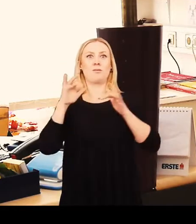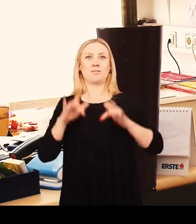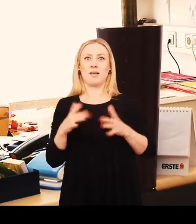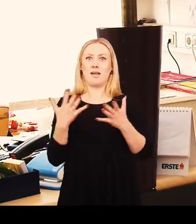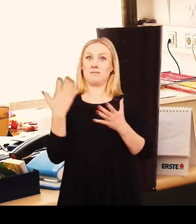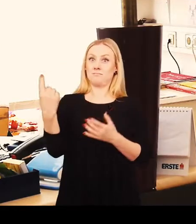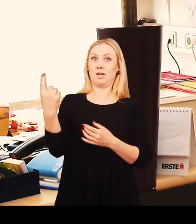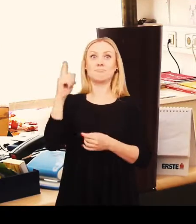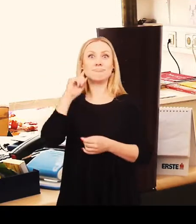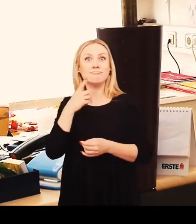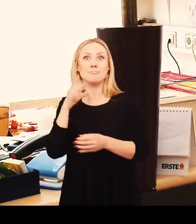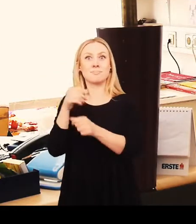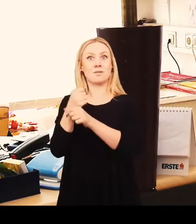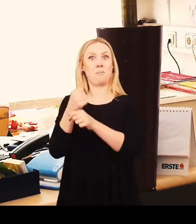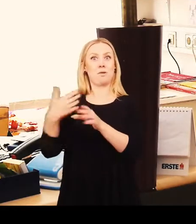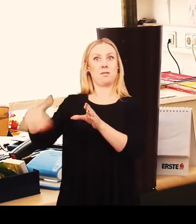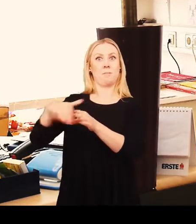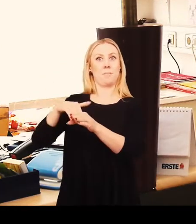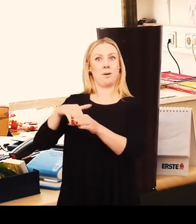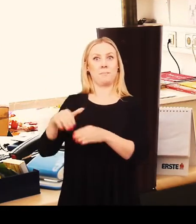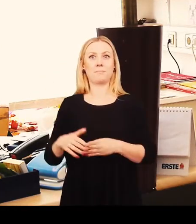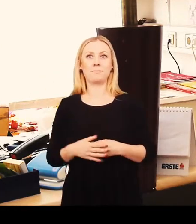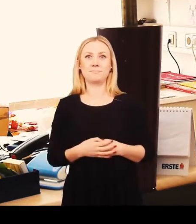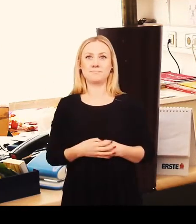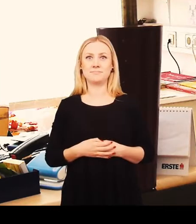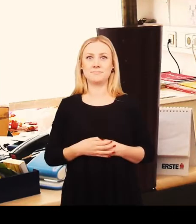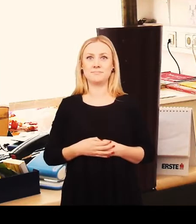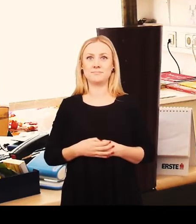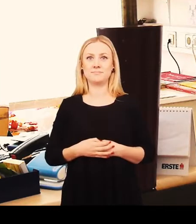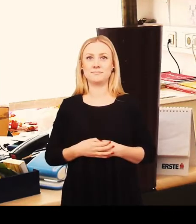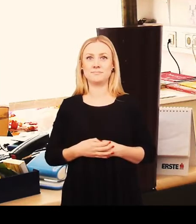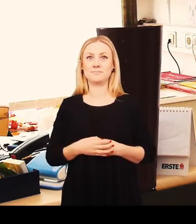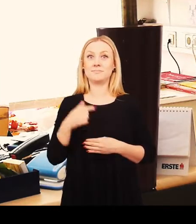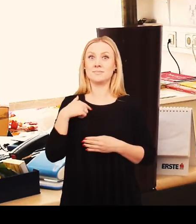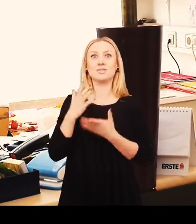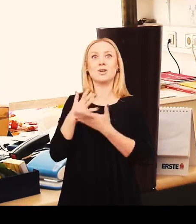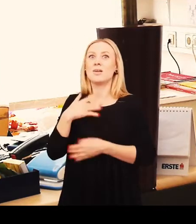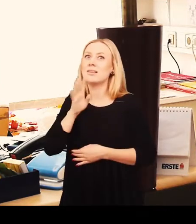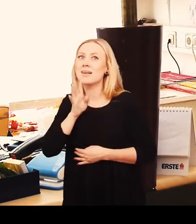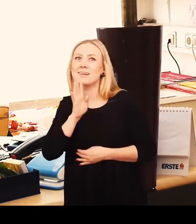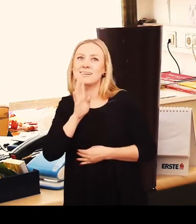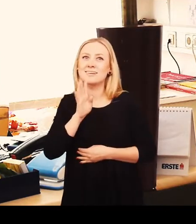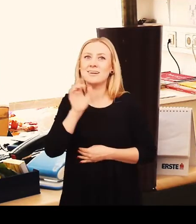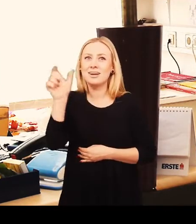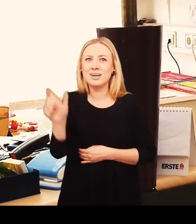dass hier eine gehörlose Mitarbeiterin angestellt ist. Ich habe mit ihr gesprochen